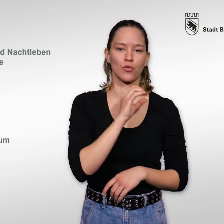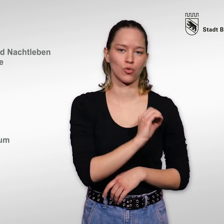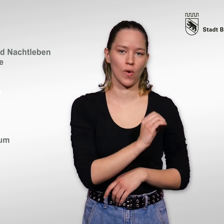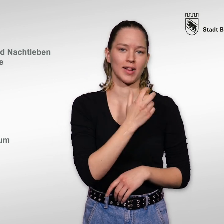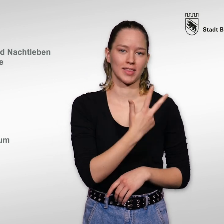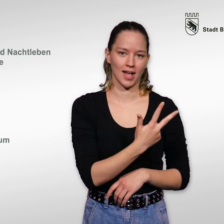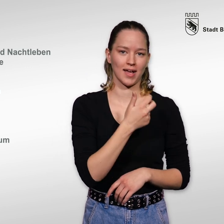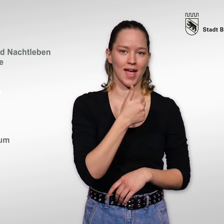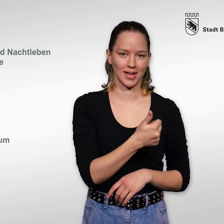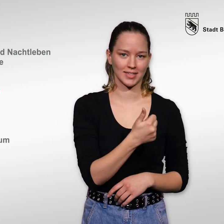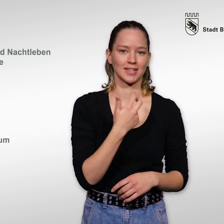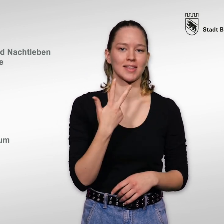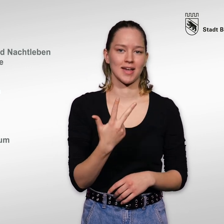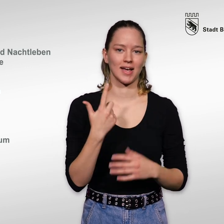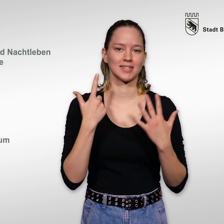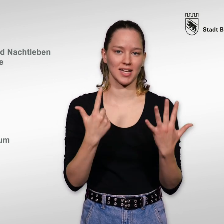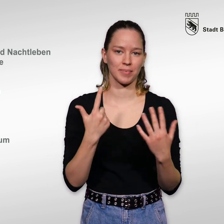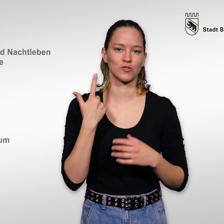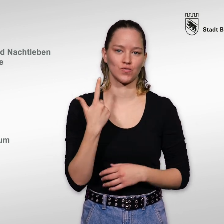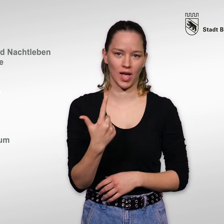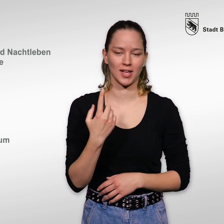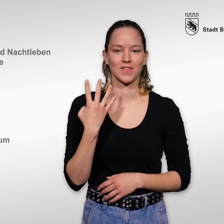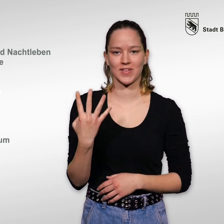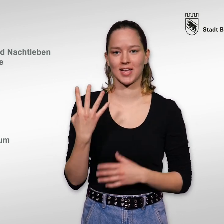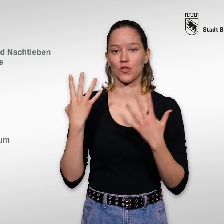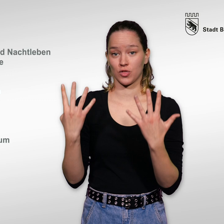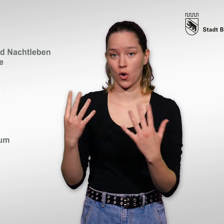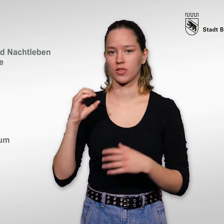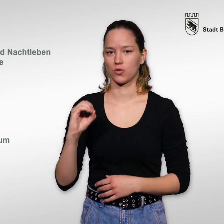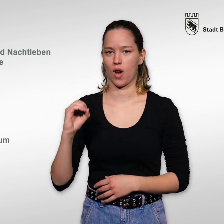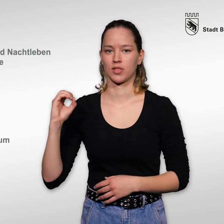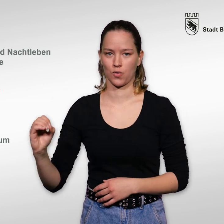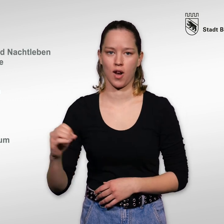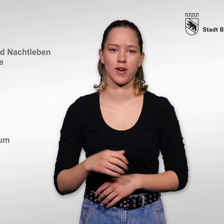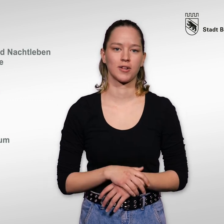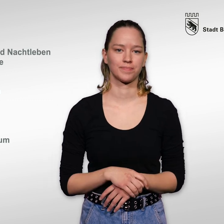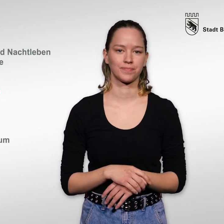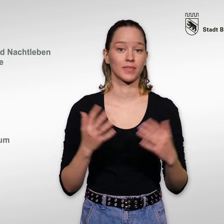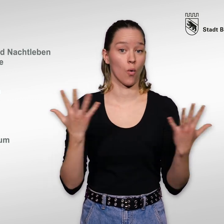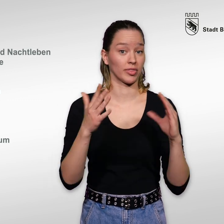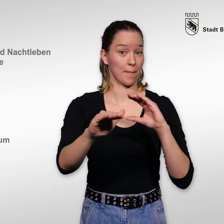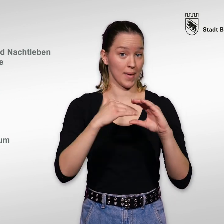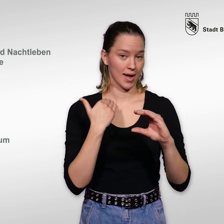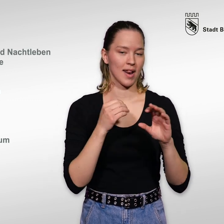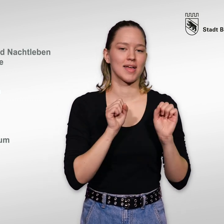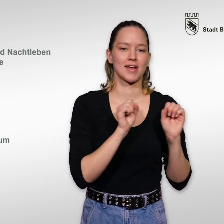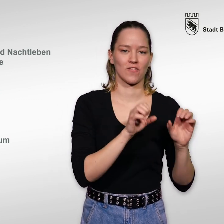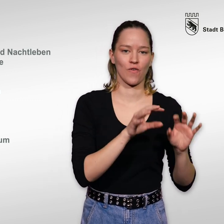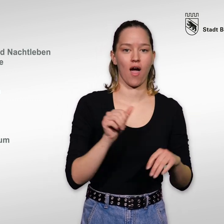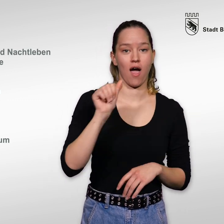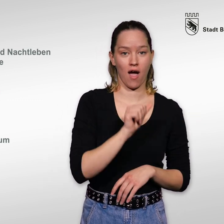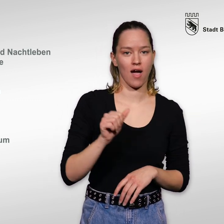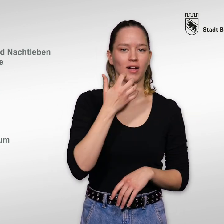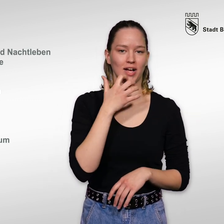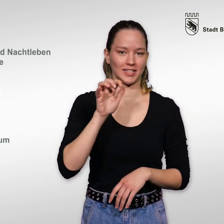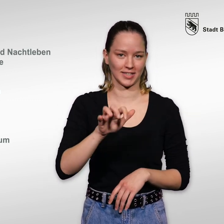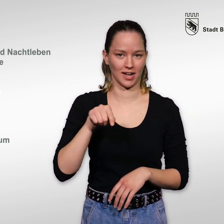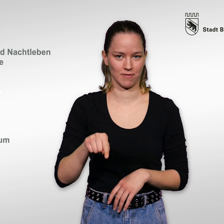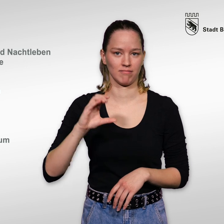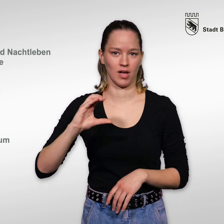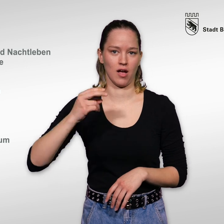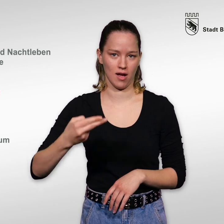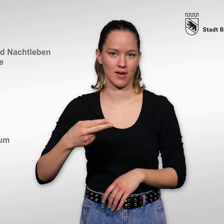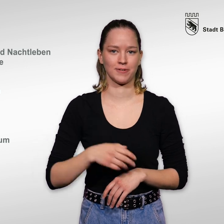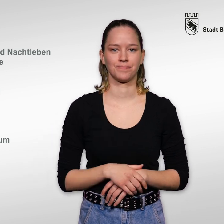Nummer 031 372 49 00 oder per E-Mail: info@gaskessel.ch.